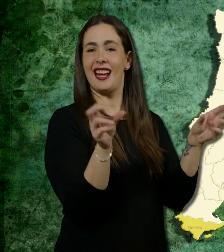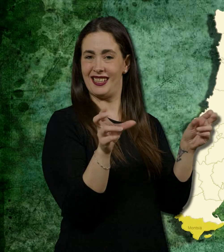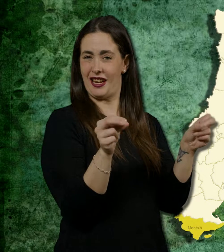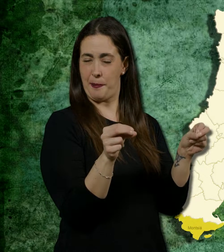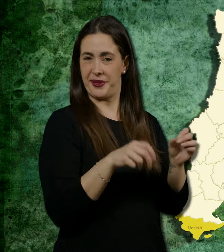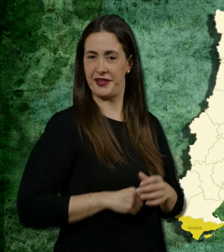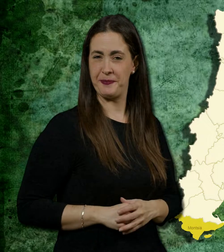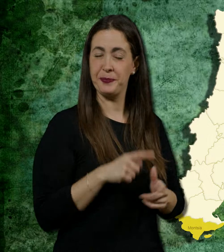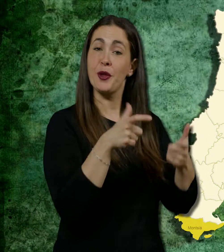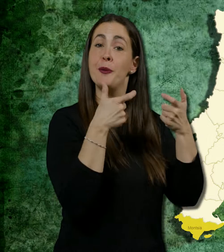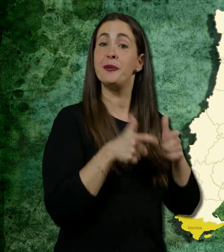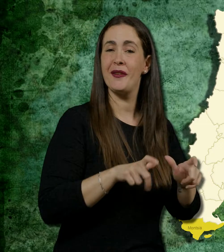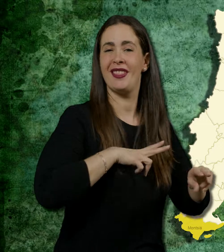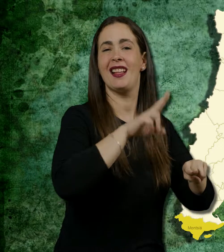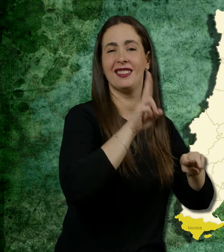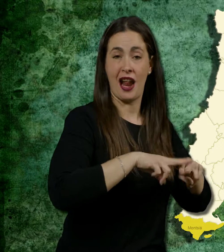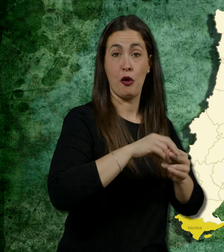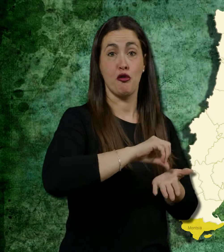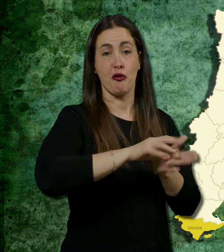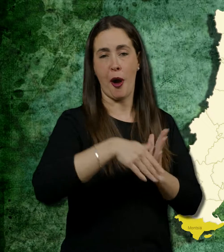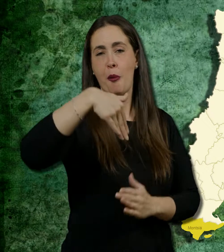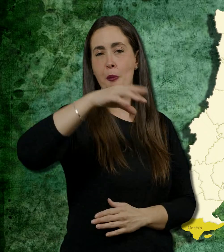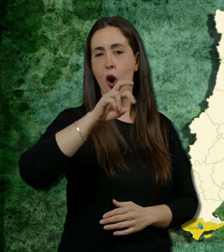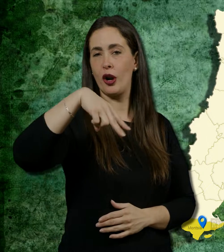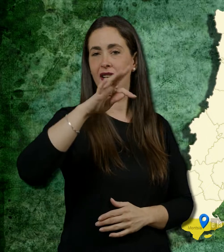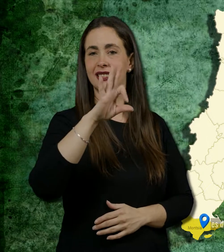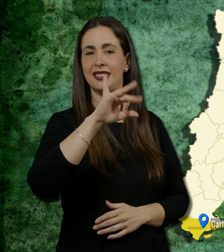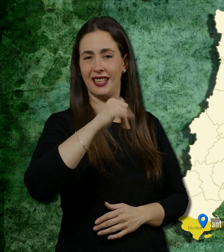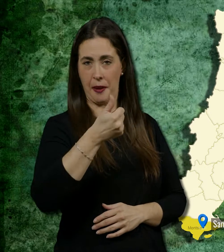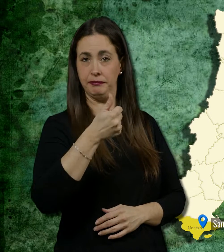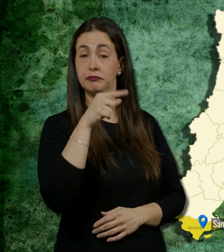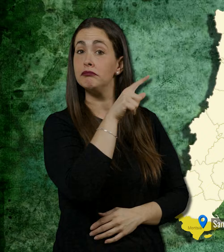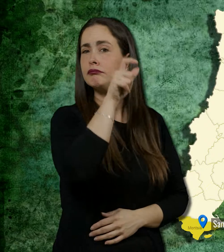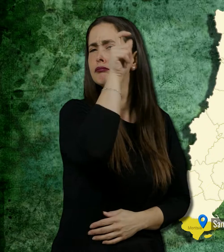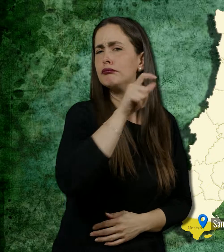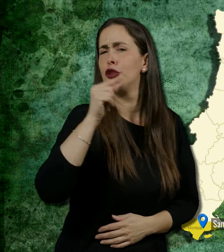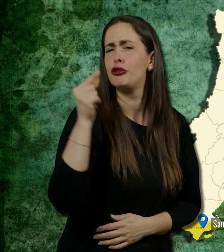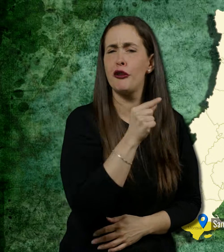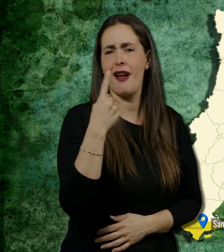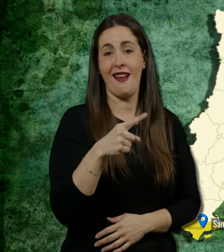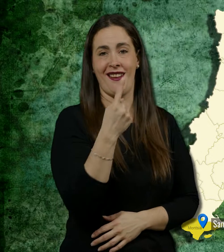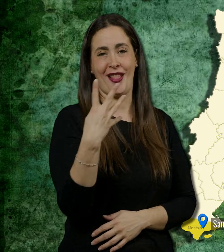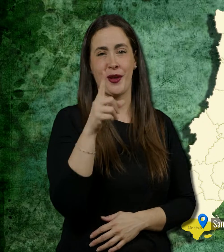LA RÀPITA Província de Tarragona. Comarca: Montsià.